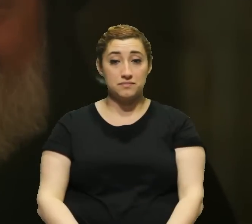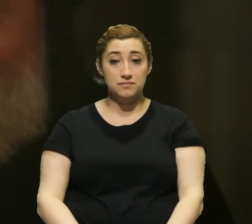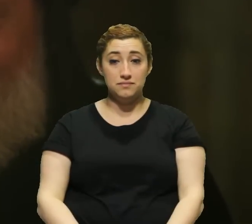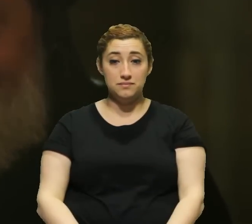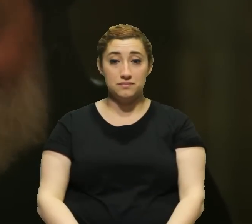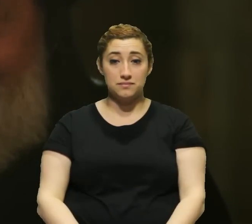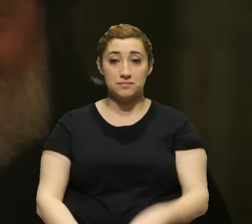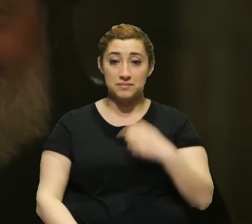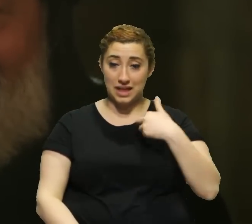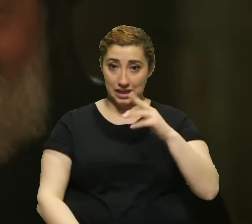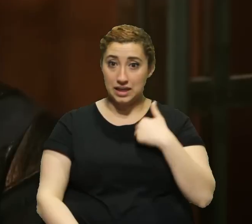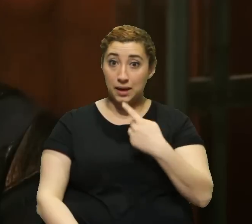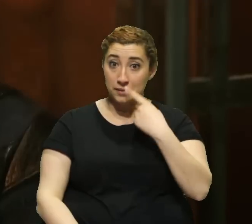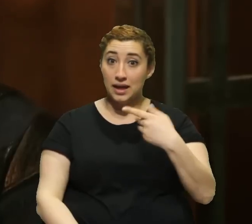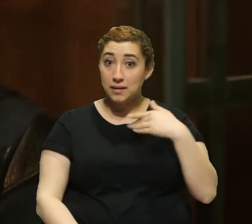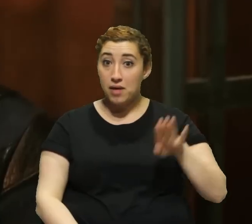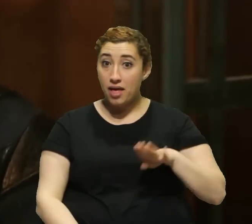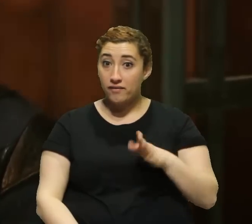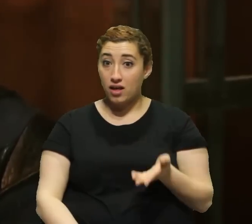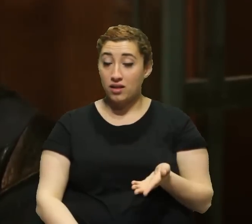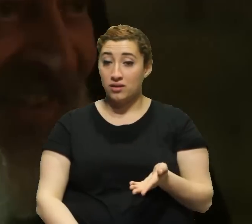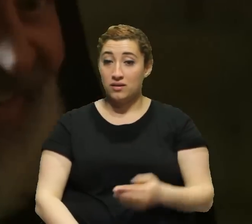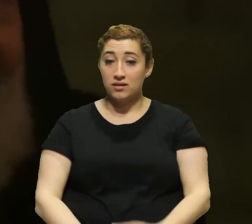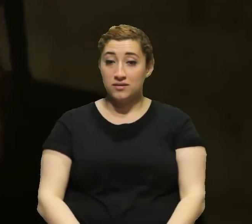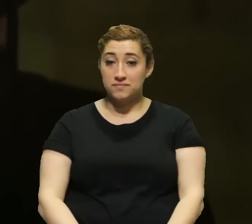Biz noksan mı dedik evlat?